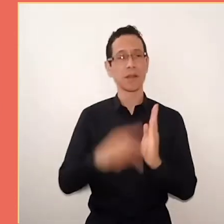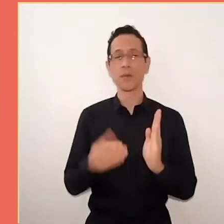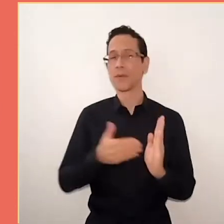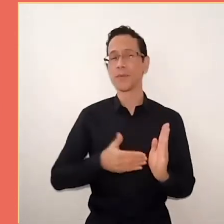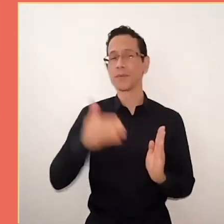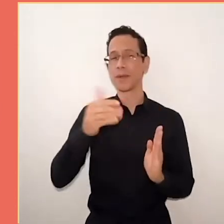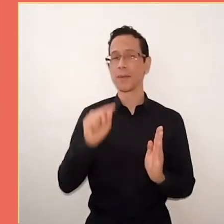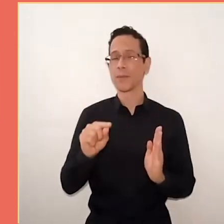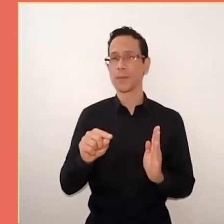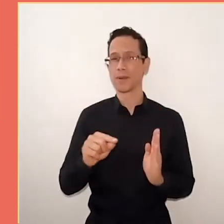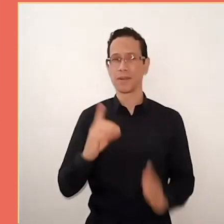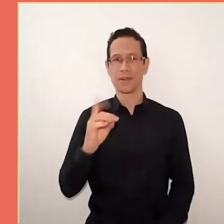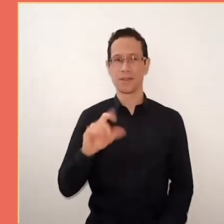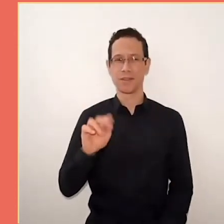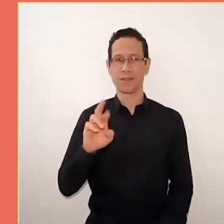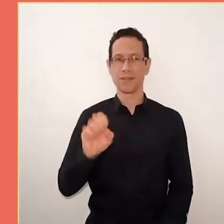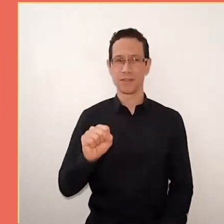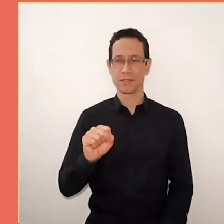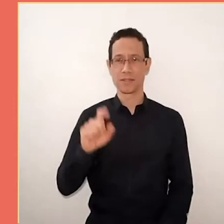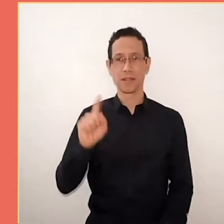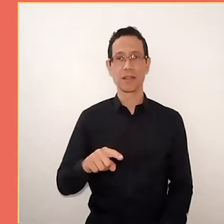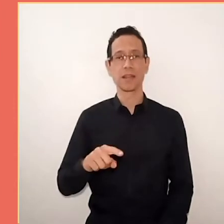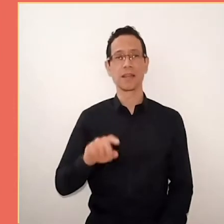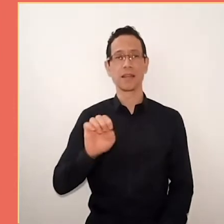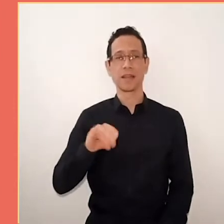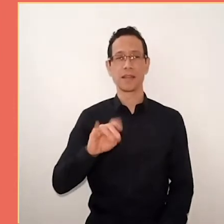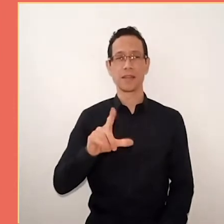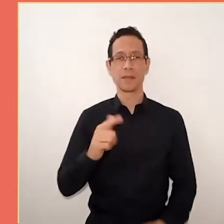Dolores é publisher da revista "Emília", e consultoria editorial,